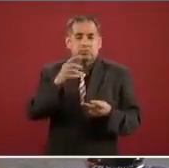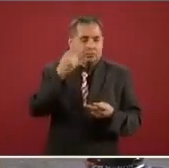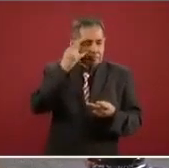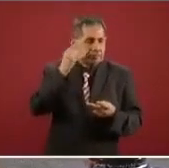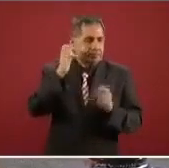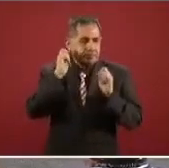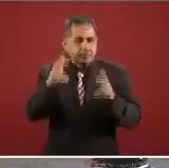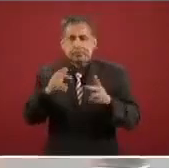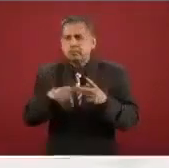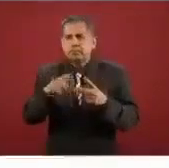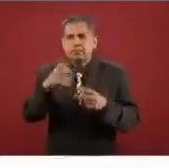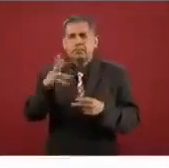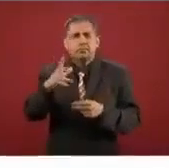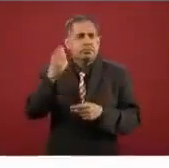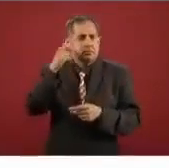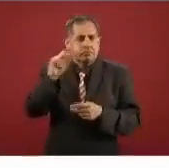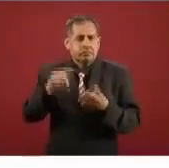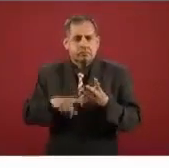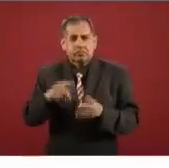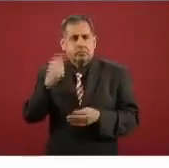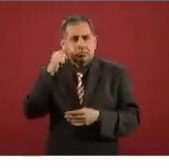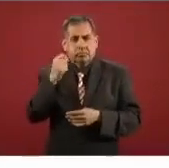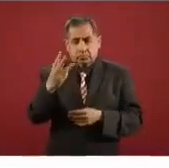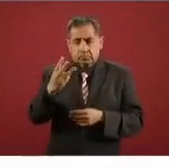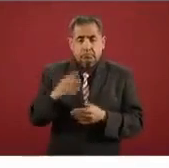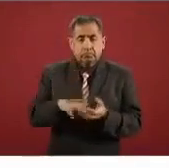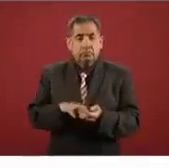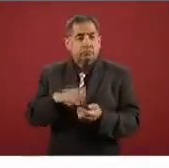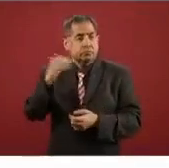10 en Quintana Roo, tres en Tabasco y 58 en Yucatán.